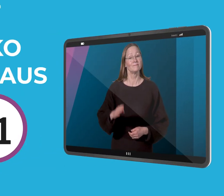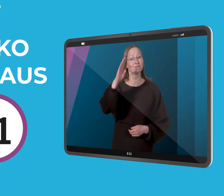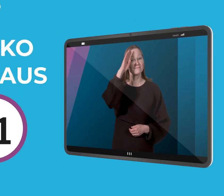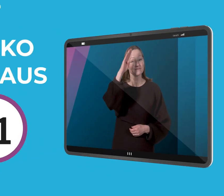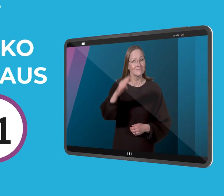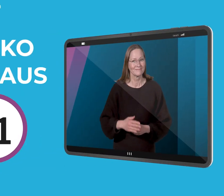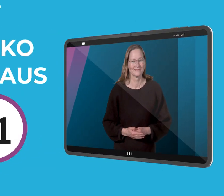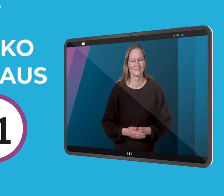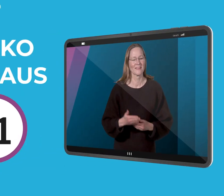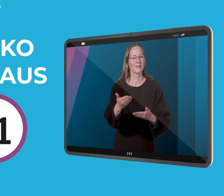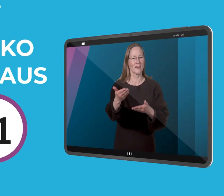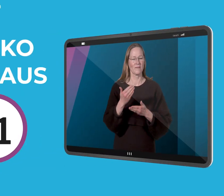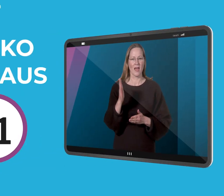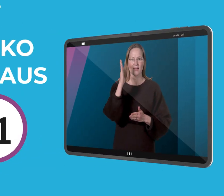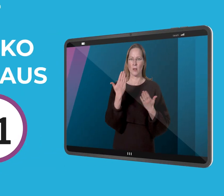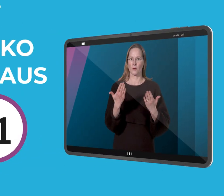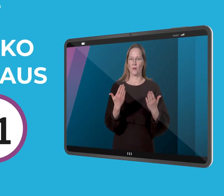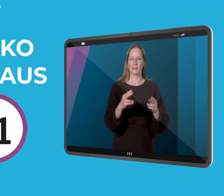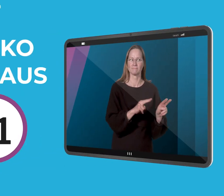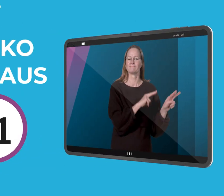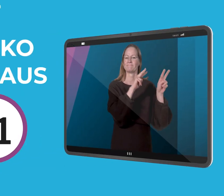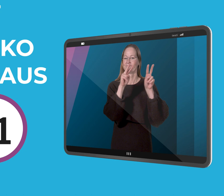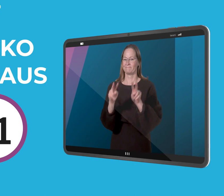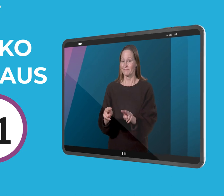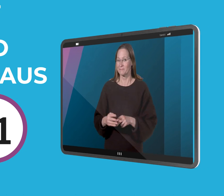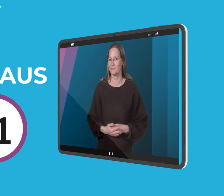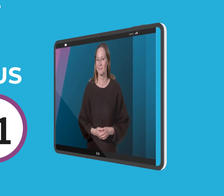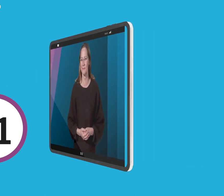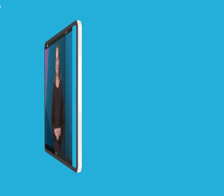Hei! Tervetuloa ajankohtaiskatsauksemme pariin.